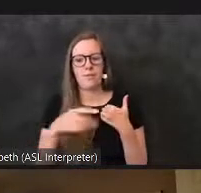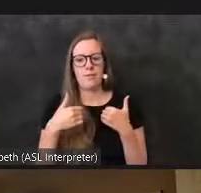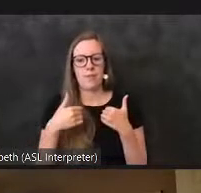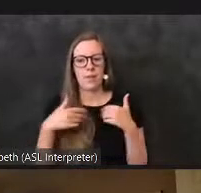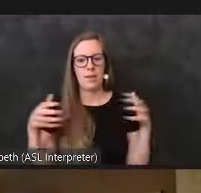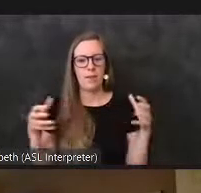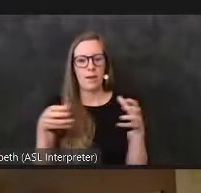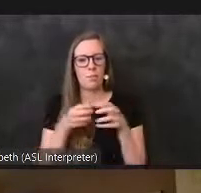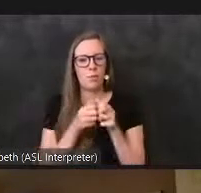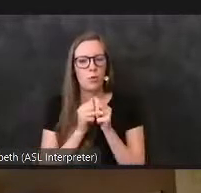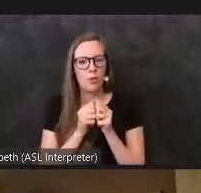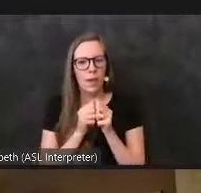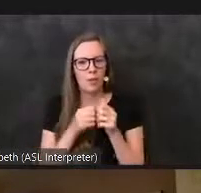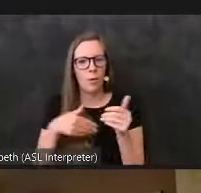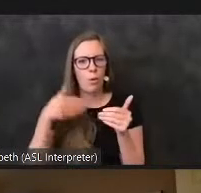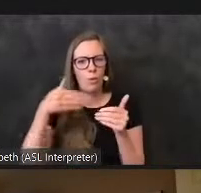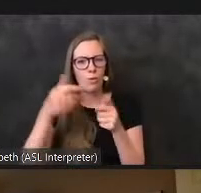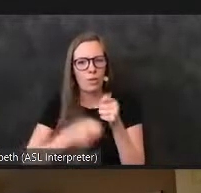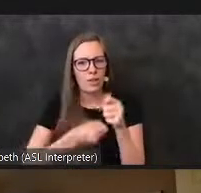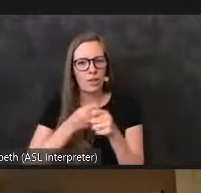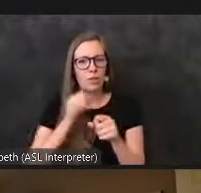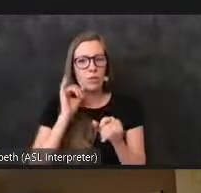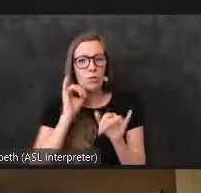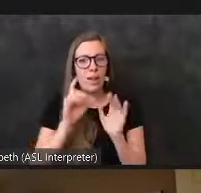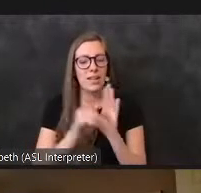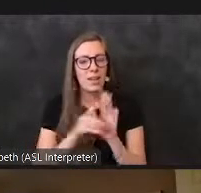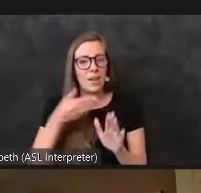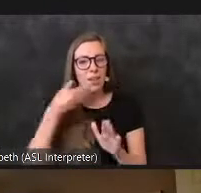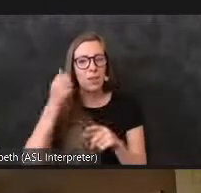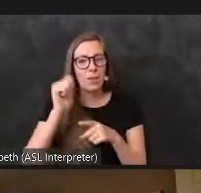Han se han reunido a través de los años para edificar las mejores prácticas,